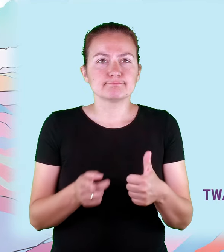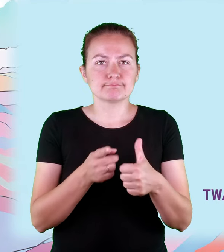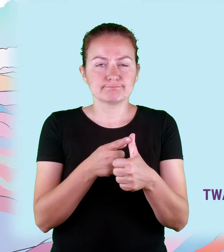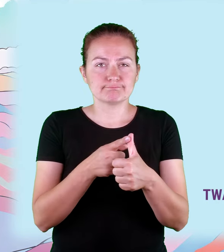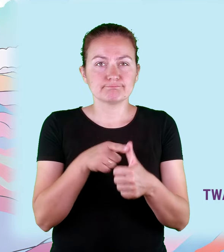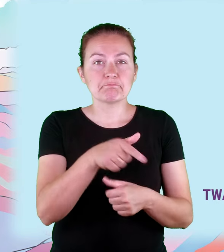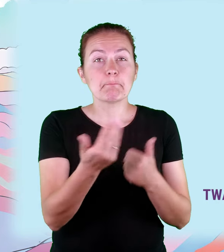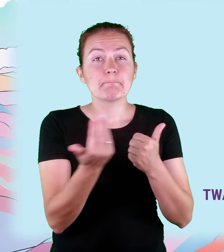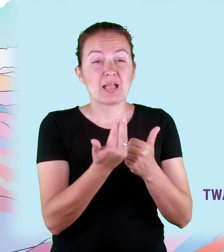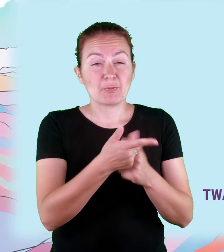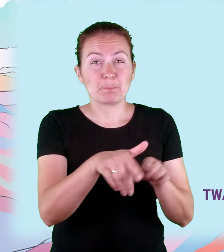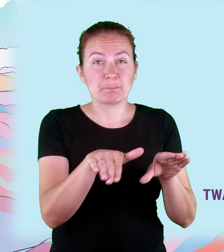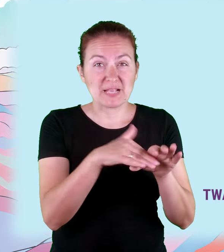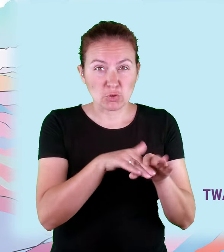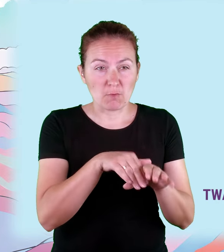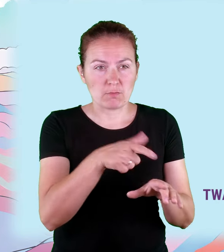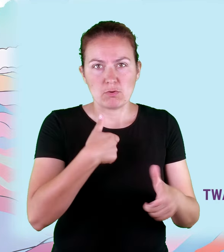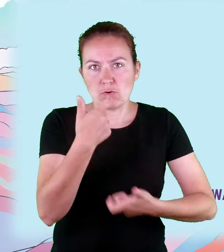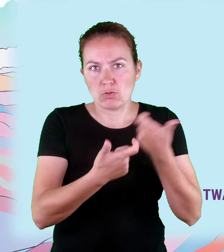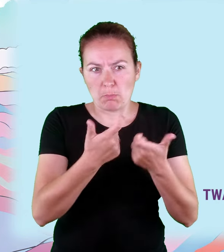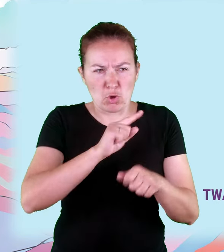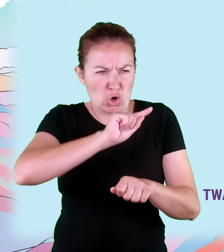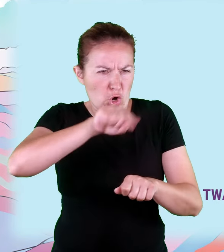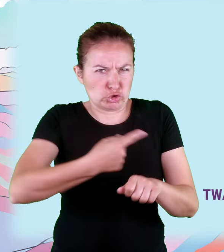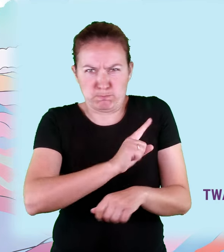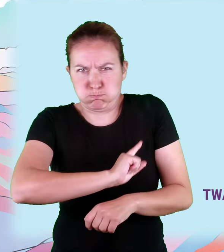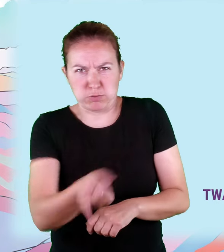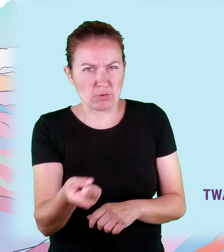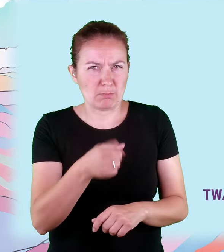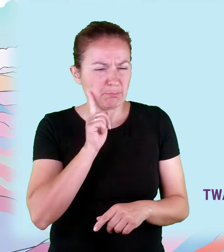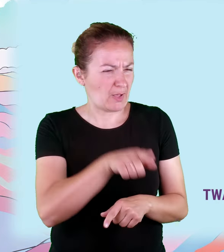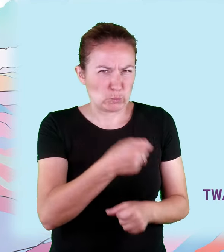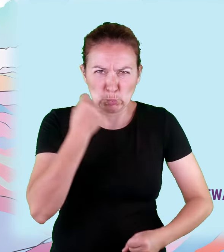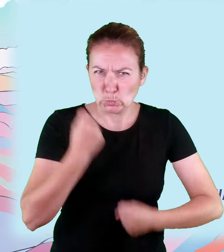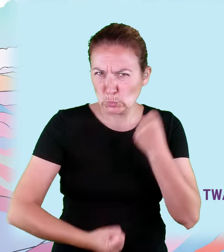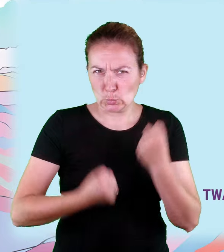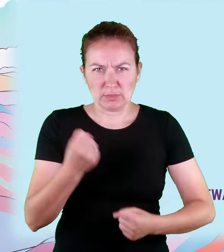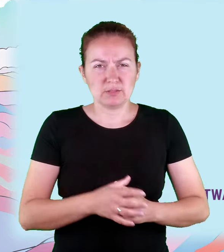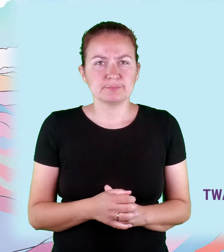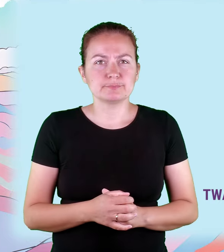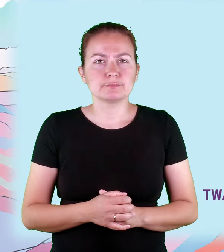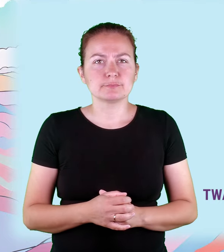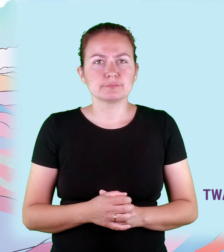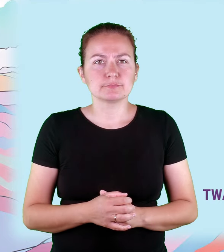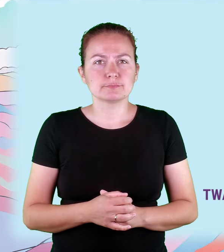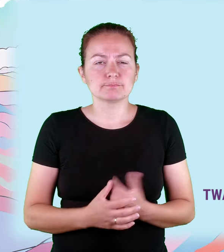1. Zadanie domowe z matematyki robiłem ponad godzinę. To był naprawdę twardy orzech do zgryzienia.